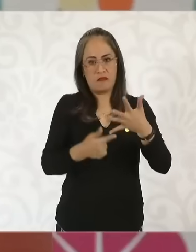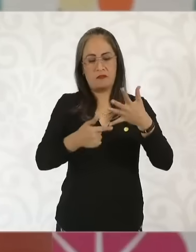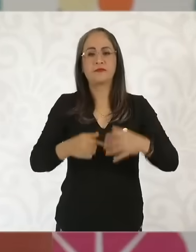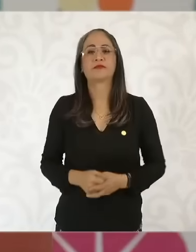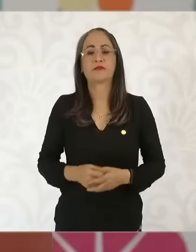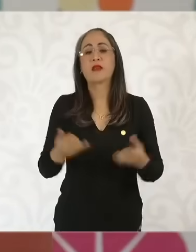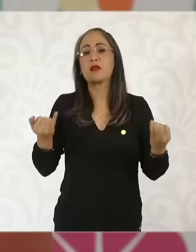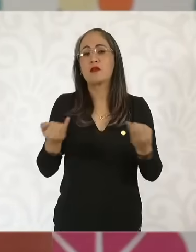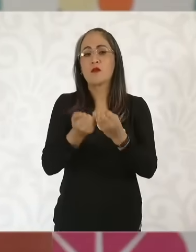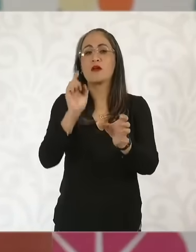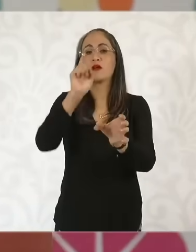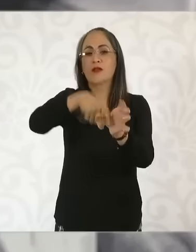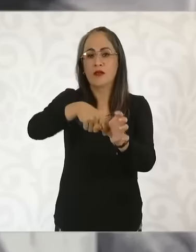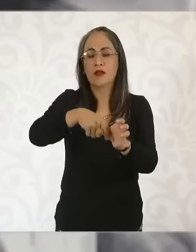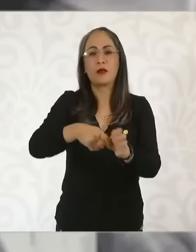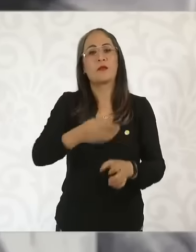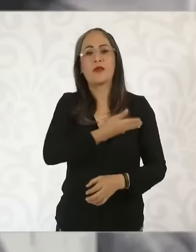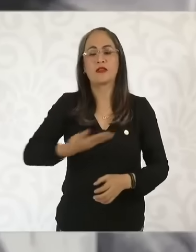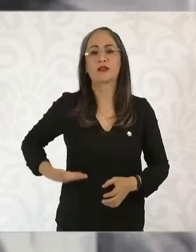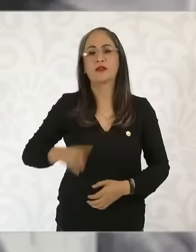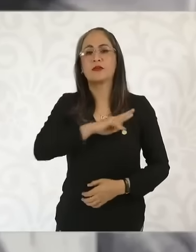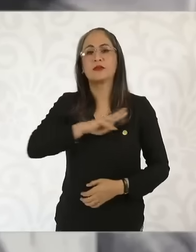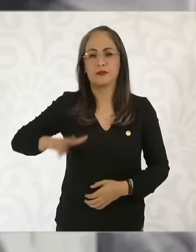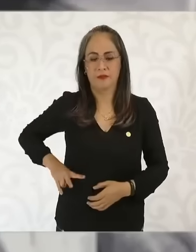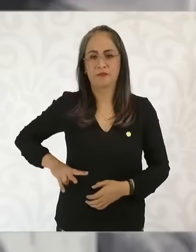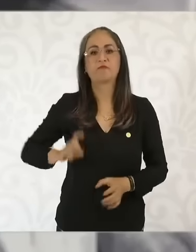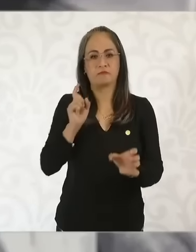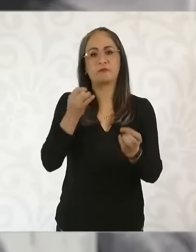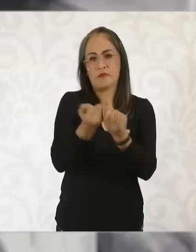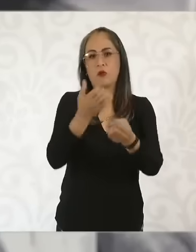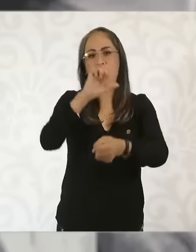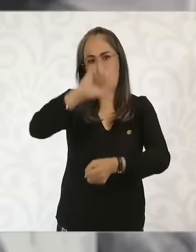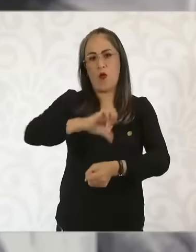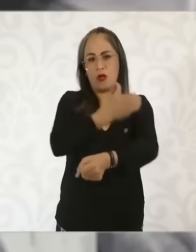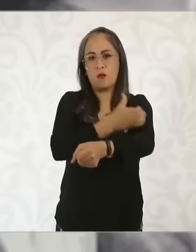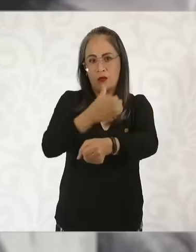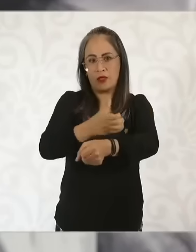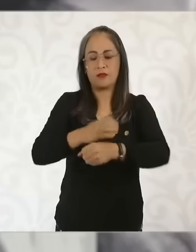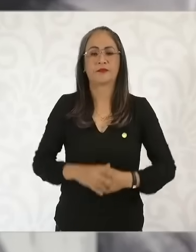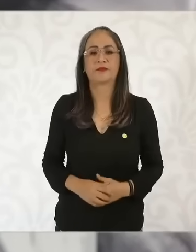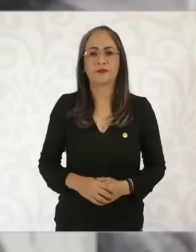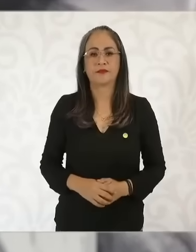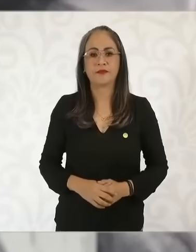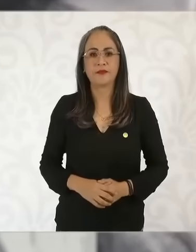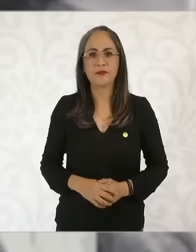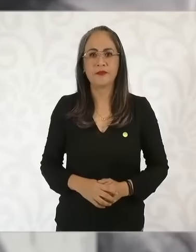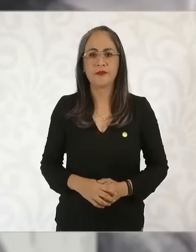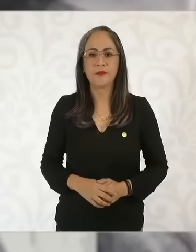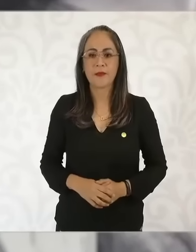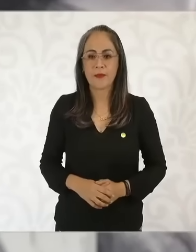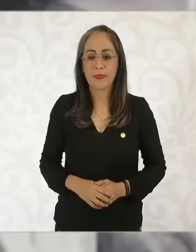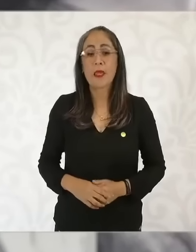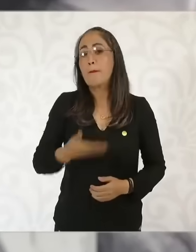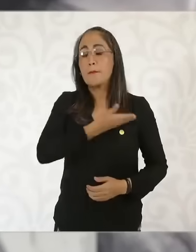incluido el vicepresidente y la instrucción que nos ha reiterado La presidenta Shabown